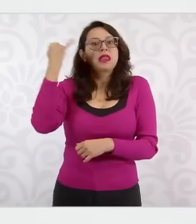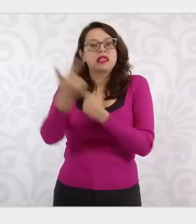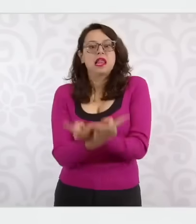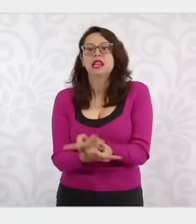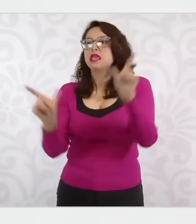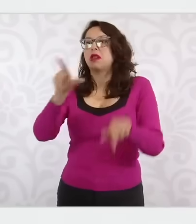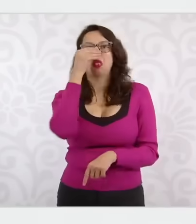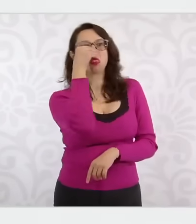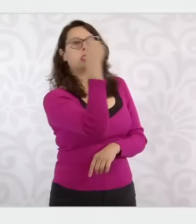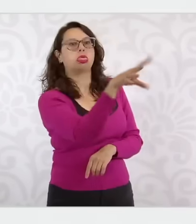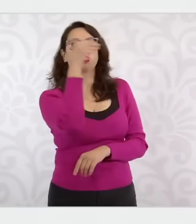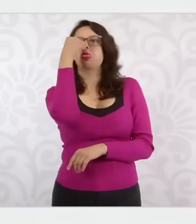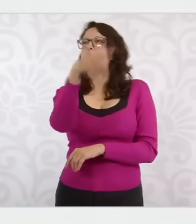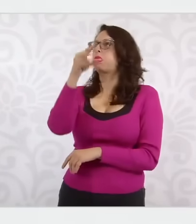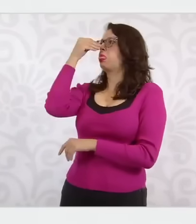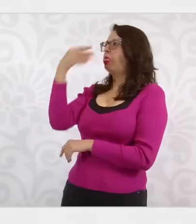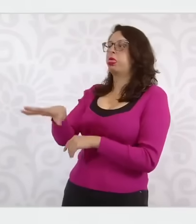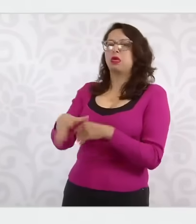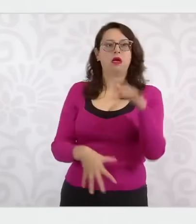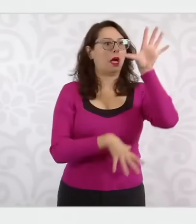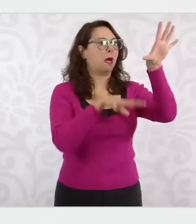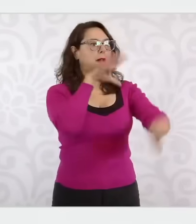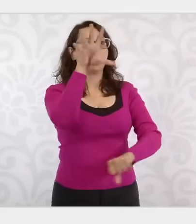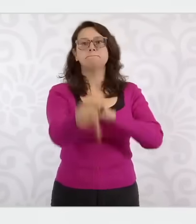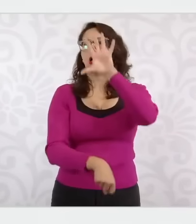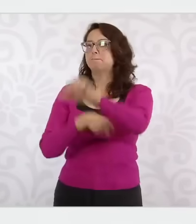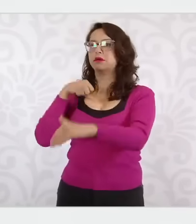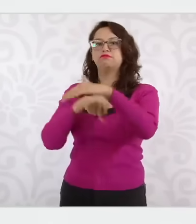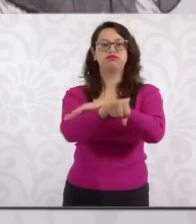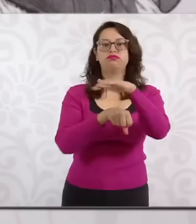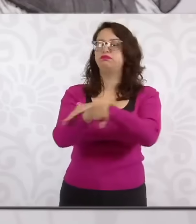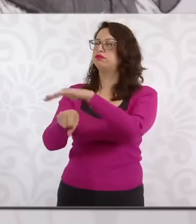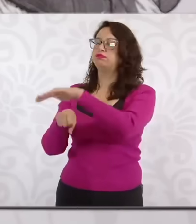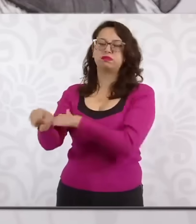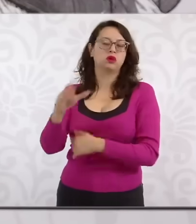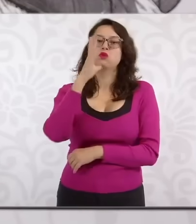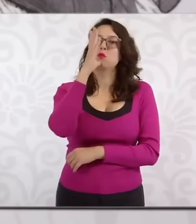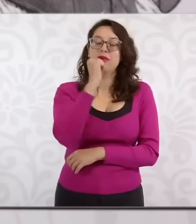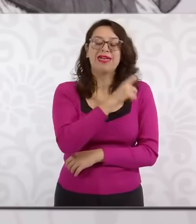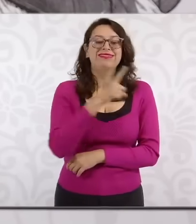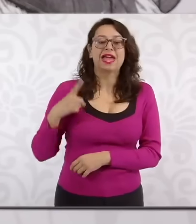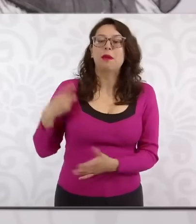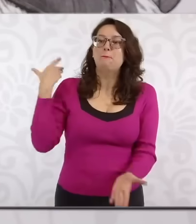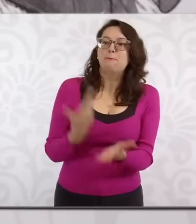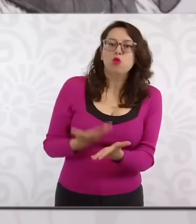tiene que haber una prueba contundente o debe ser detenido en flagrancia. Así está el sistema penal.